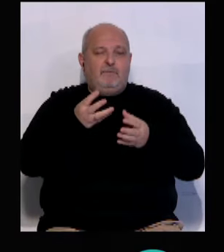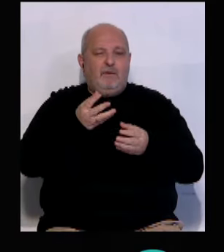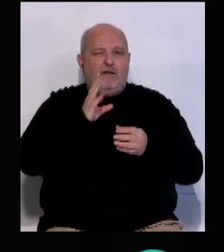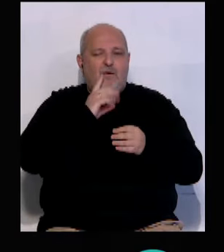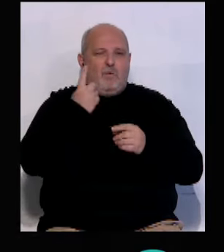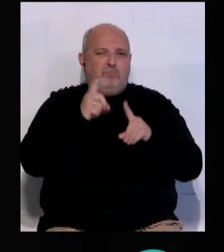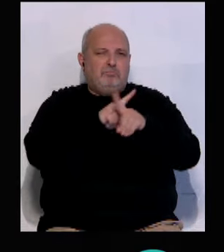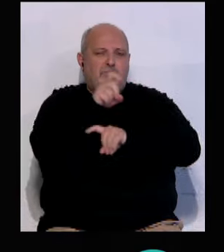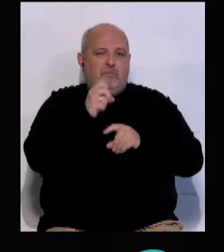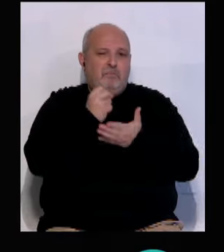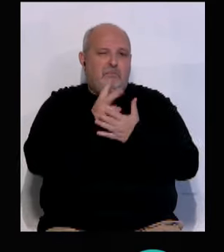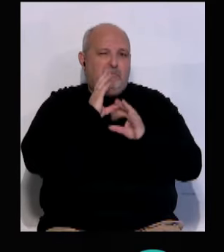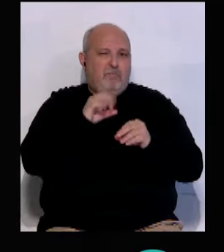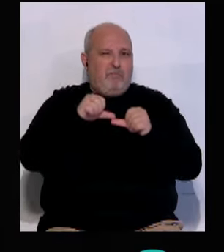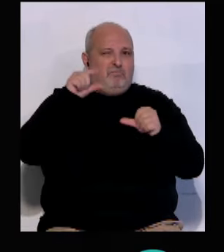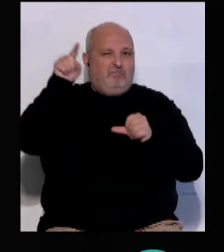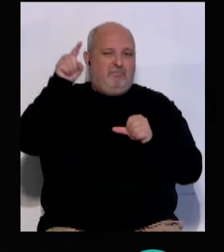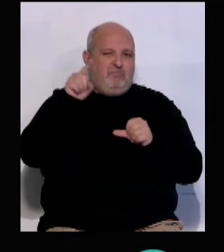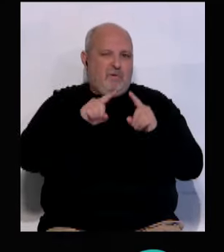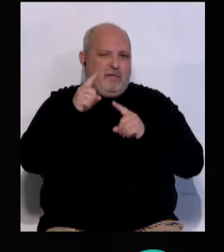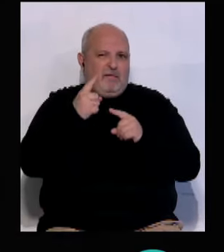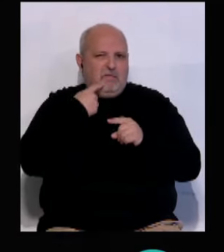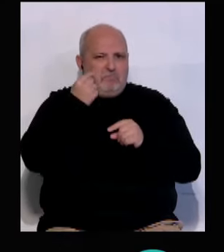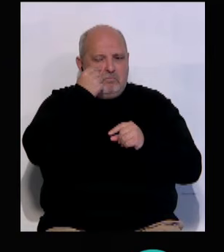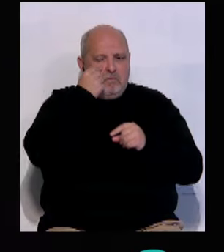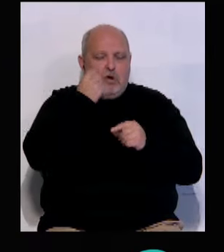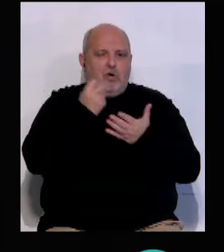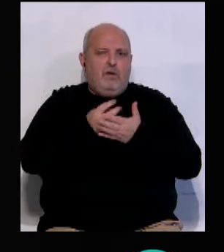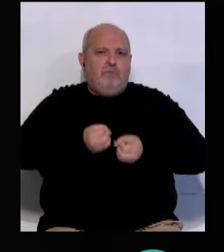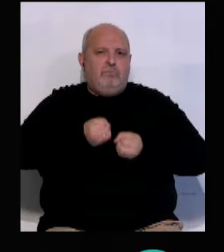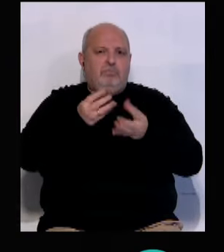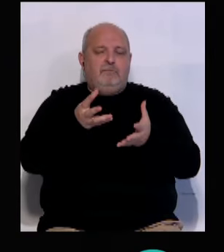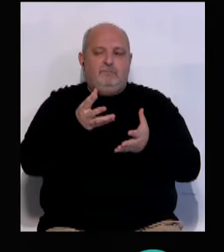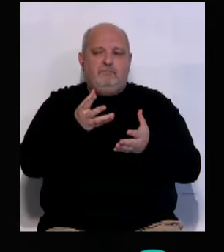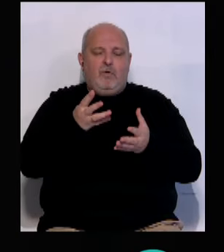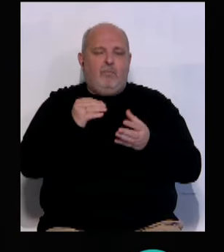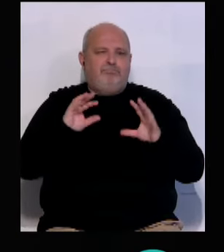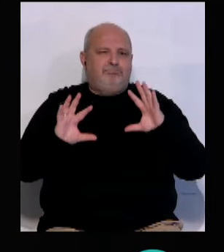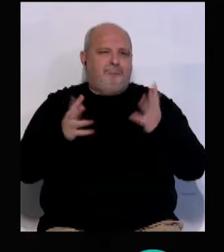comentario otra vez de lo mismo y pues Habla otra vez de lo mismo incendio otra vez todo qué dijo